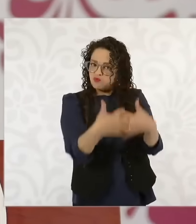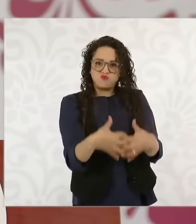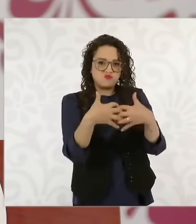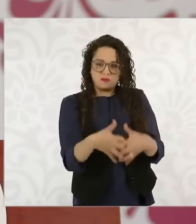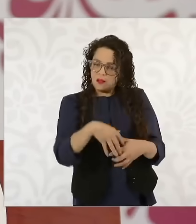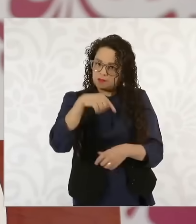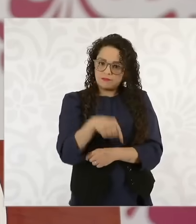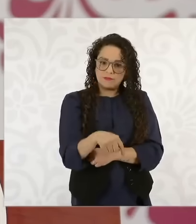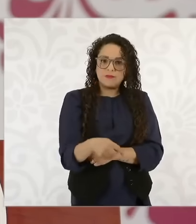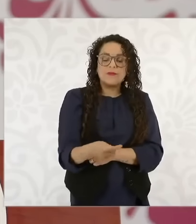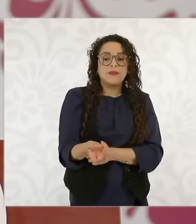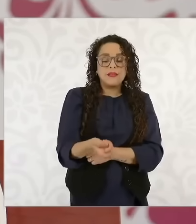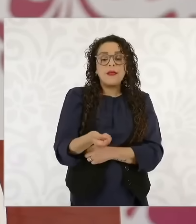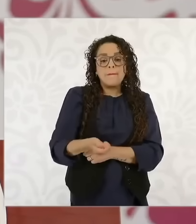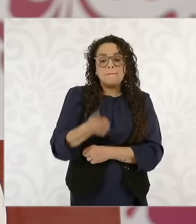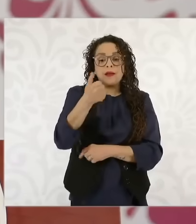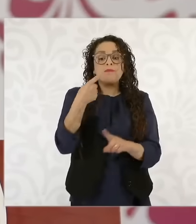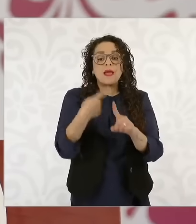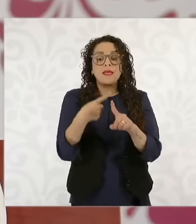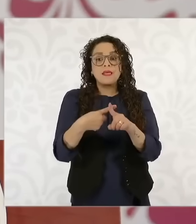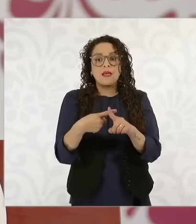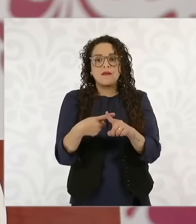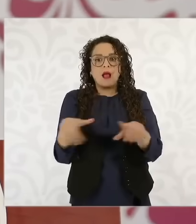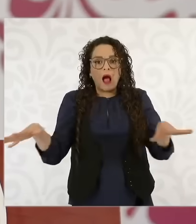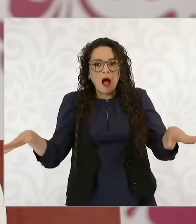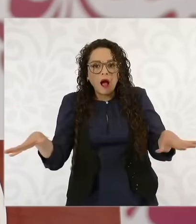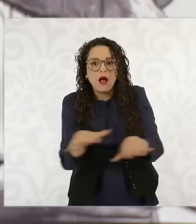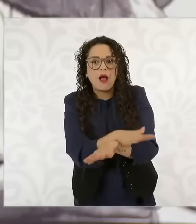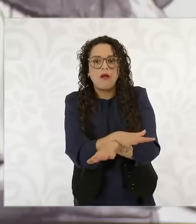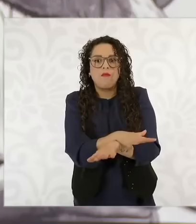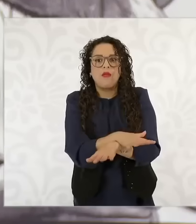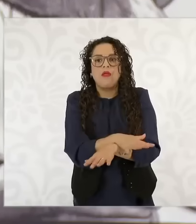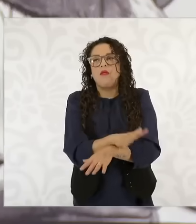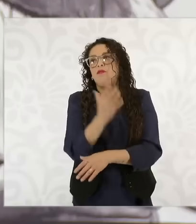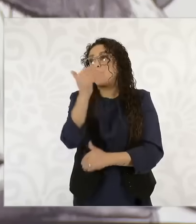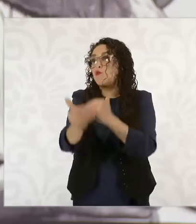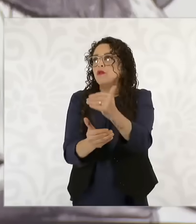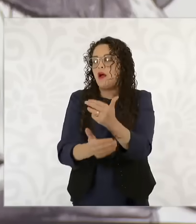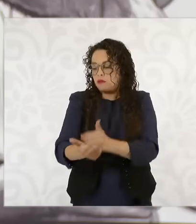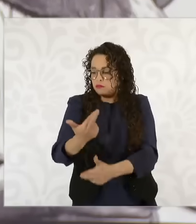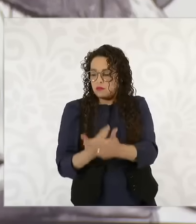tiene la primera regresión es Salinas de Gortari. cambia una ley, no cambia la Constitución,